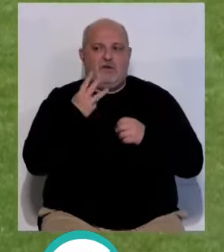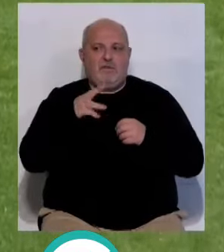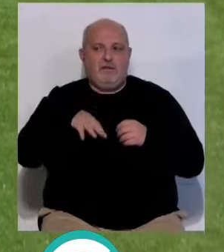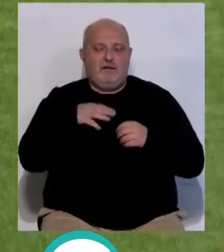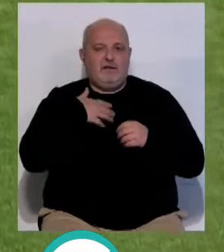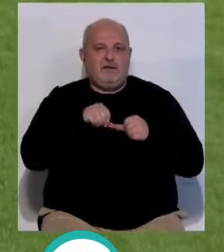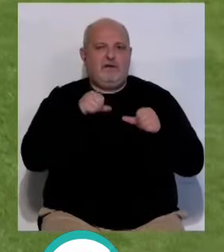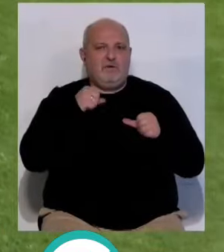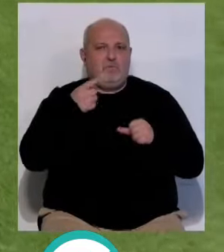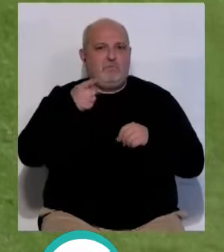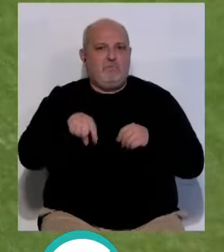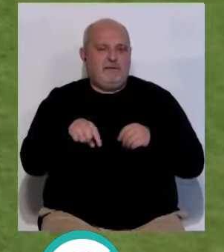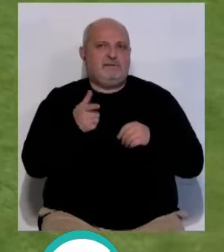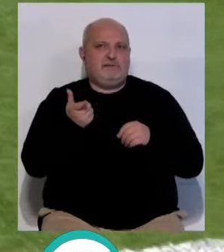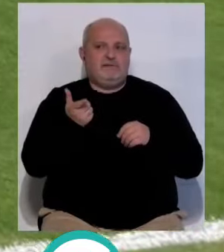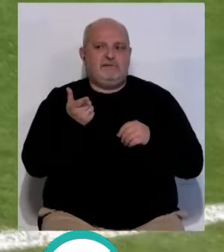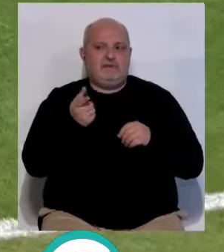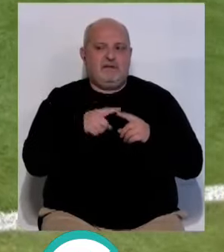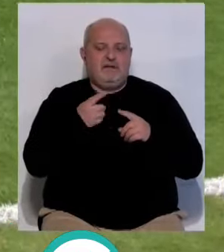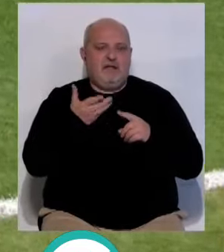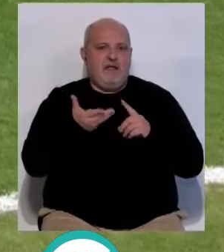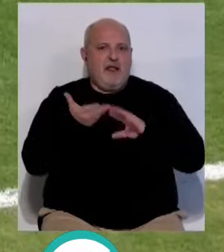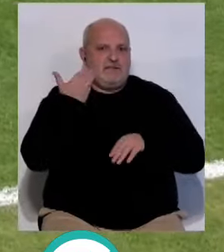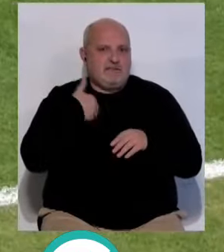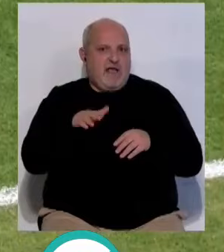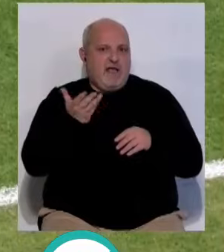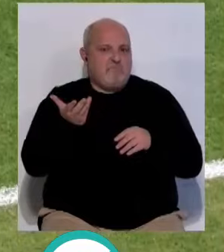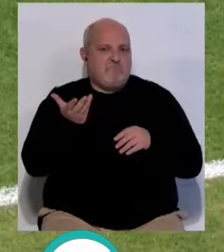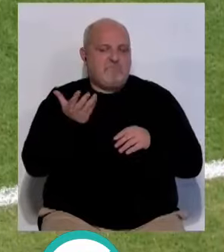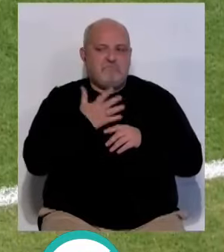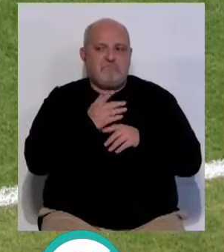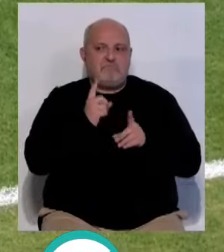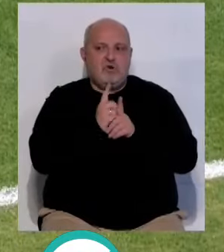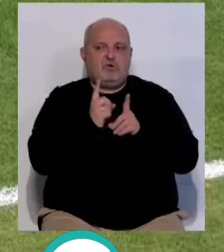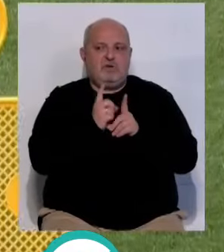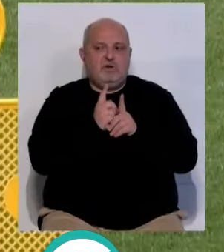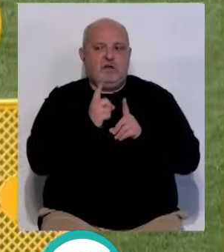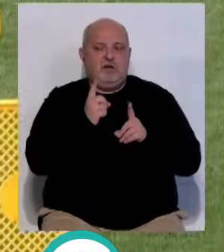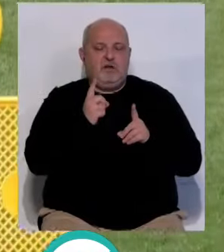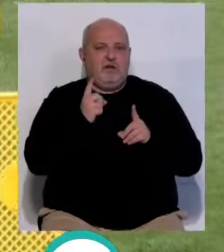que lleva Ya un mes con el alta competitiva y que no jugó el partido de waterpolo en Aranda de duero